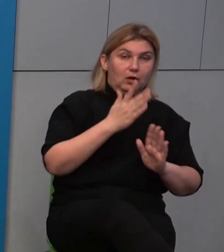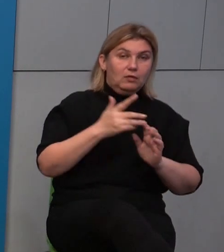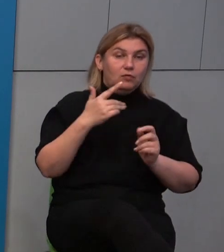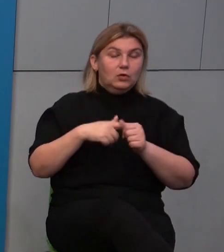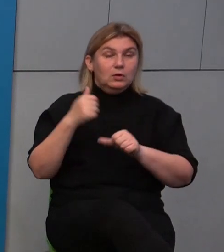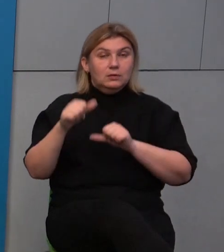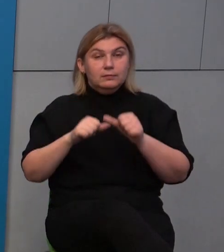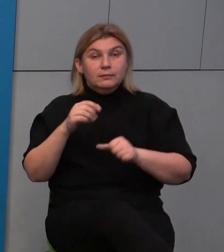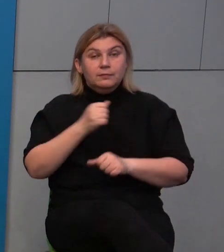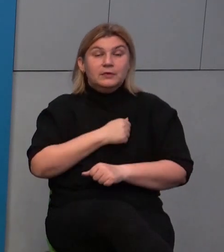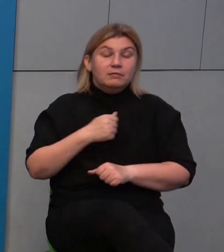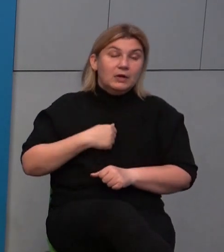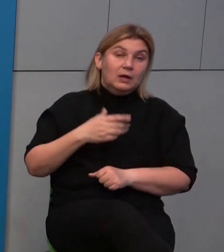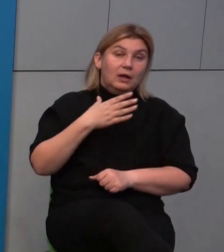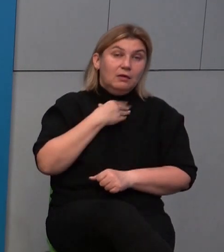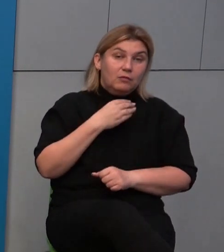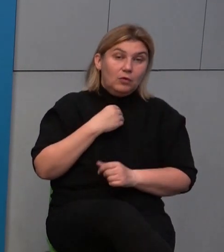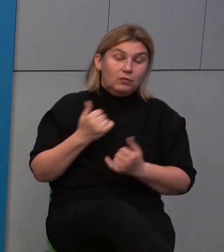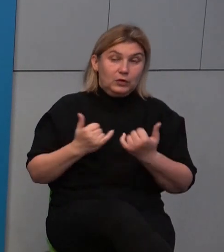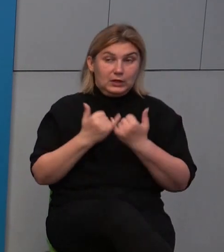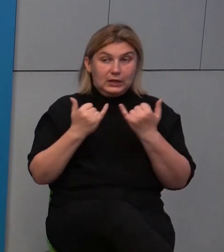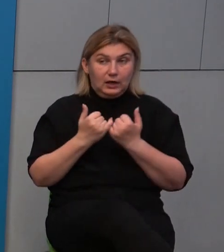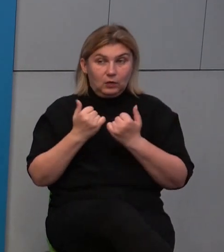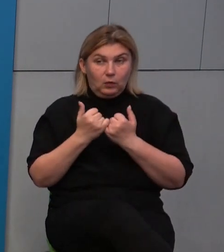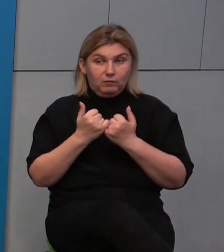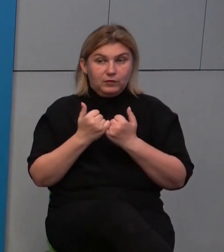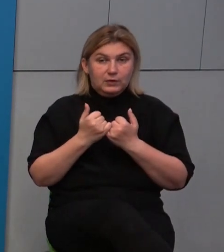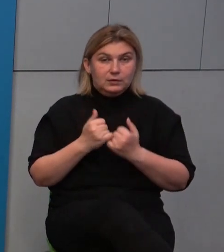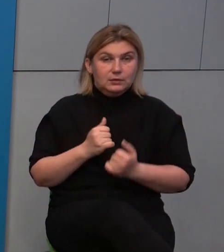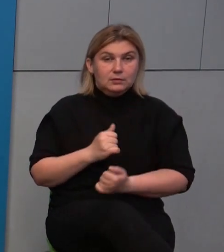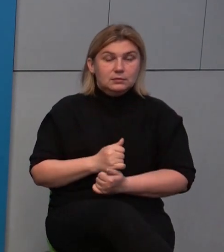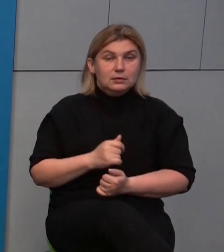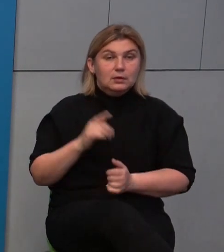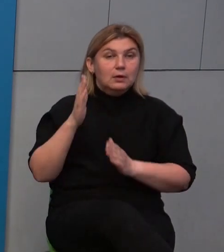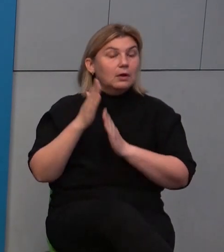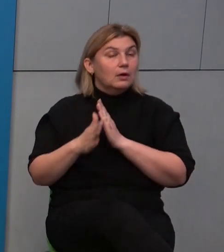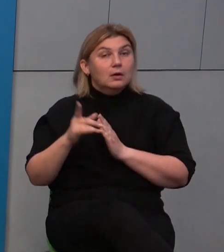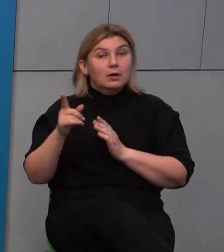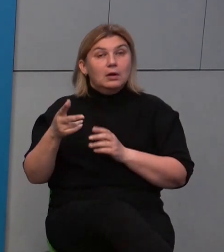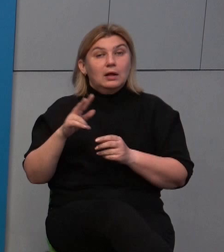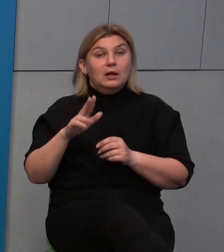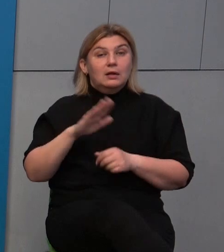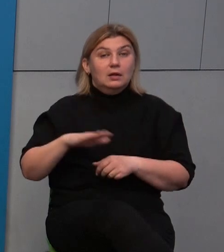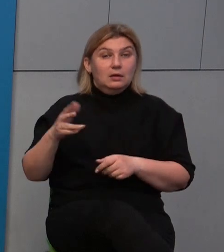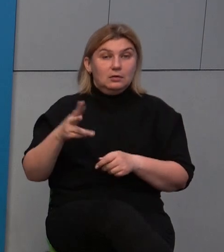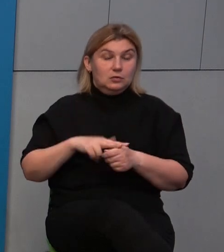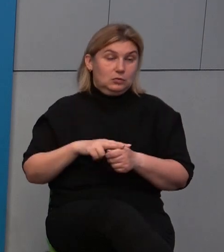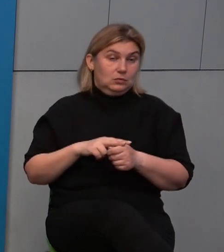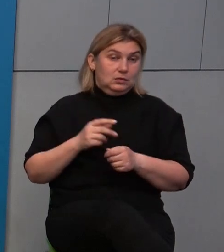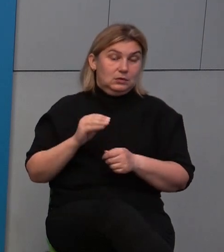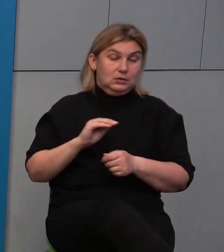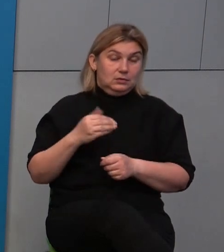czy we Lwowie, czy w Krakowie pod kątem narodu, który nie jest homogeniczny wtedy jeszcze.